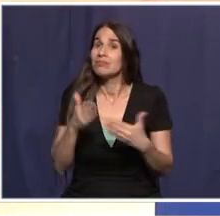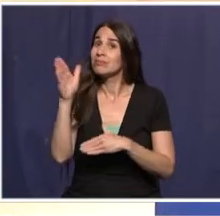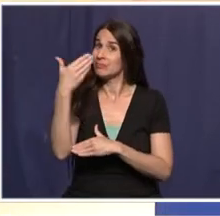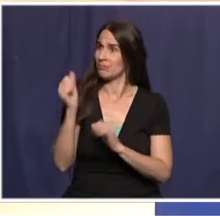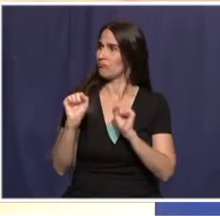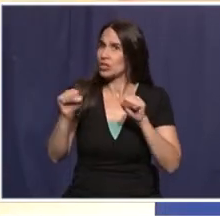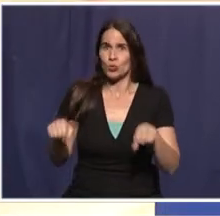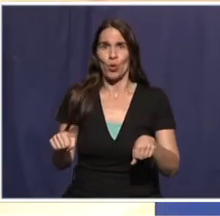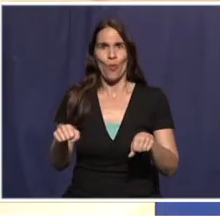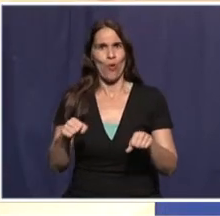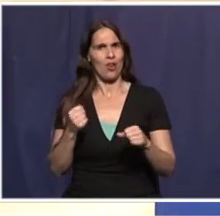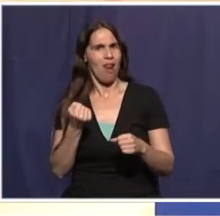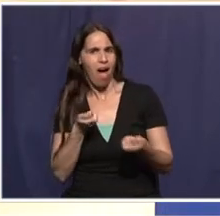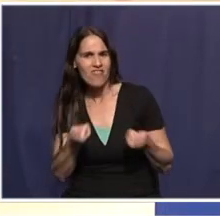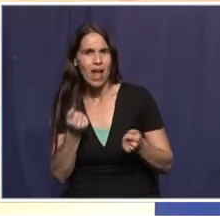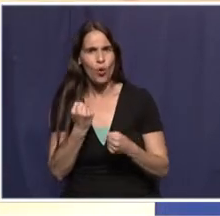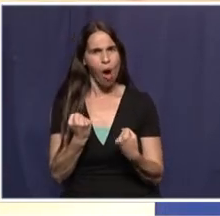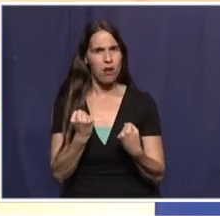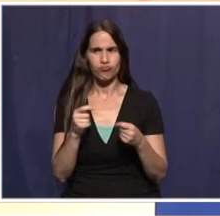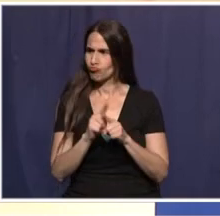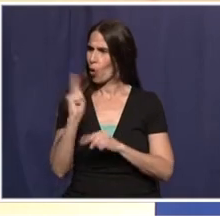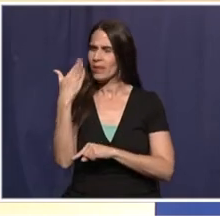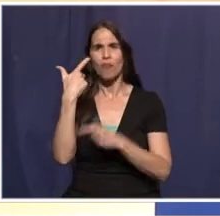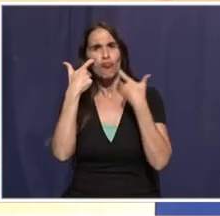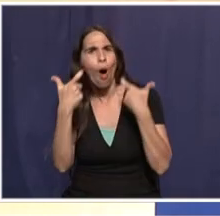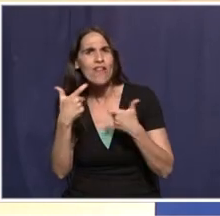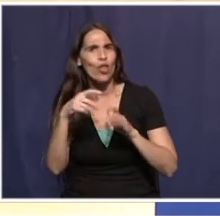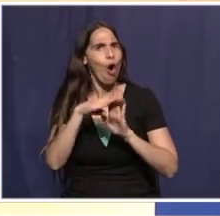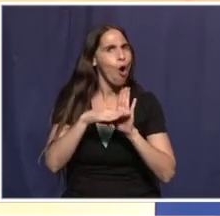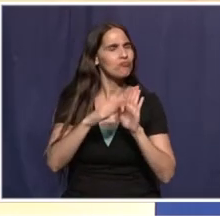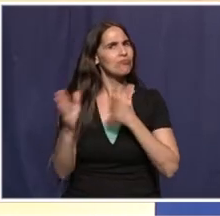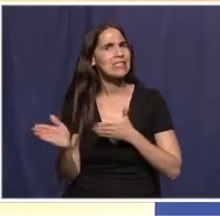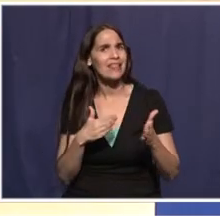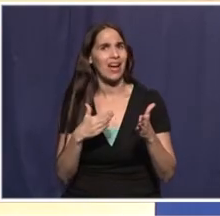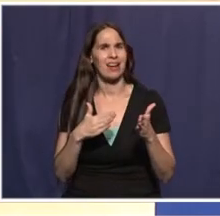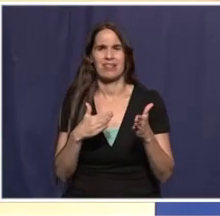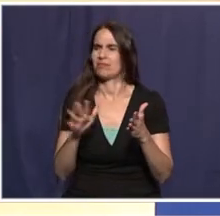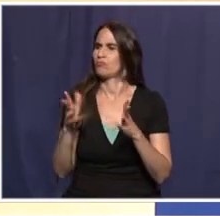על הפעלת כוח, ככל מדינה. باستعمال القوة، ككل دولة. שאוכפת חוק וסדר, שמפרקת משפחות פשע, تطبق النظام، تحارب عائلة الاجرام، שאוספת נשק, تجمع السلاح،